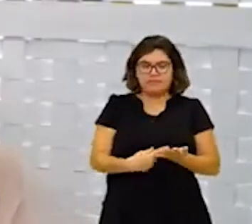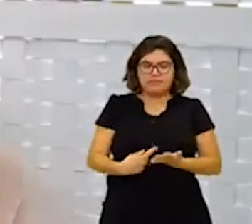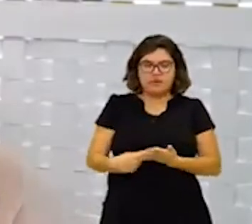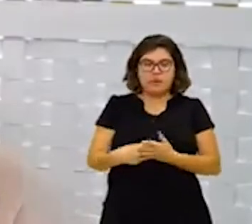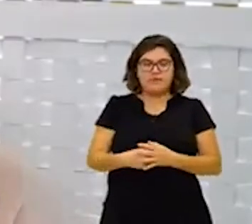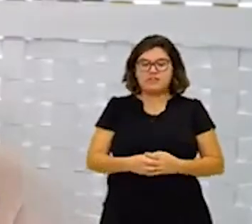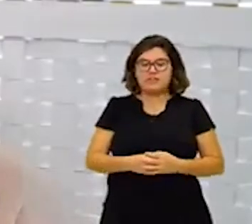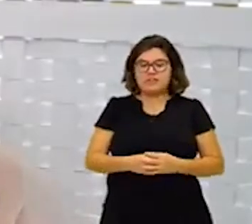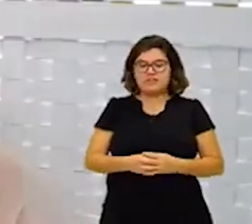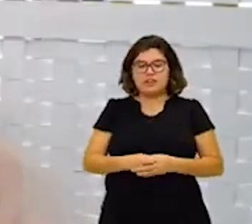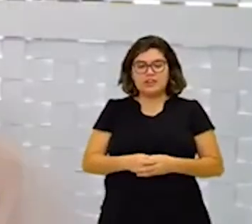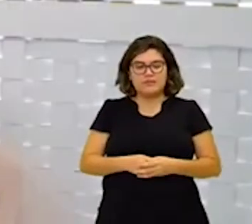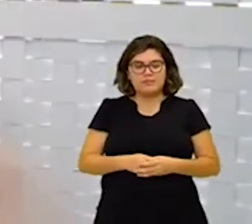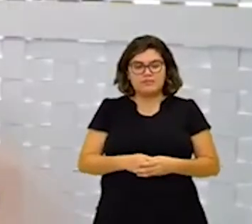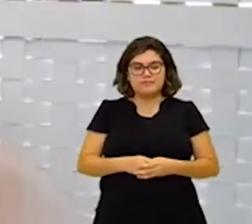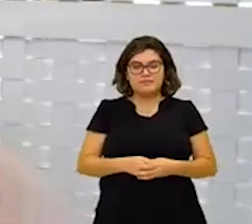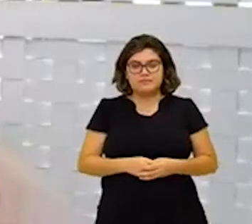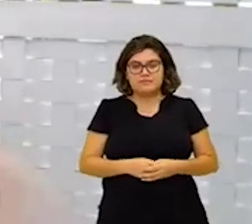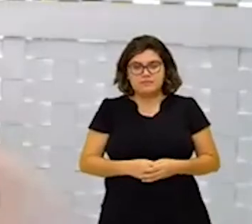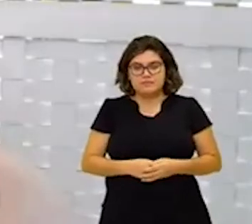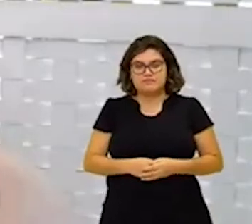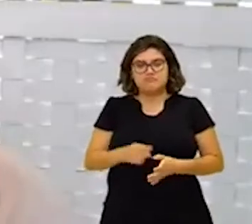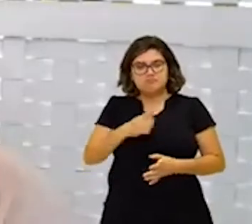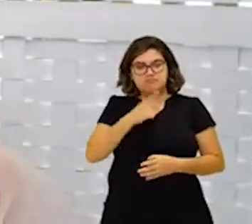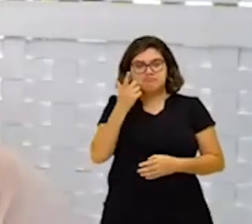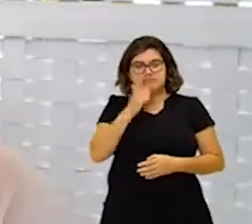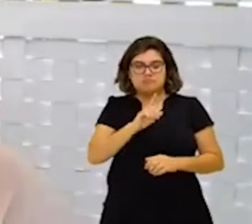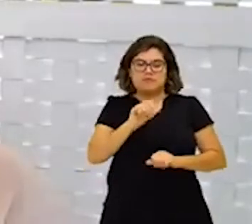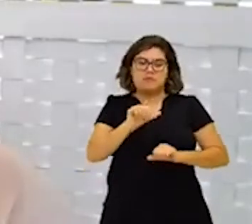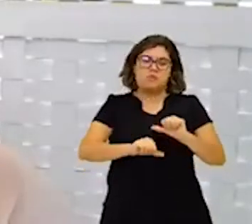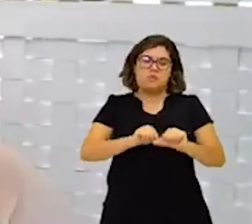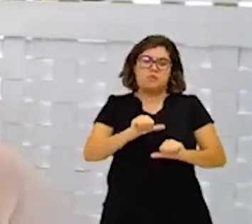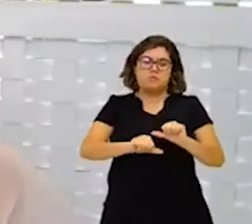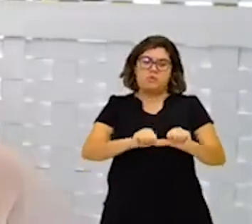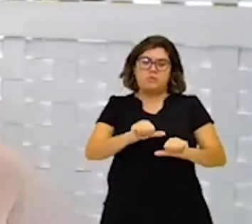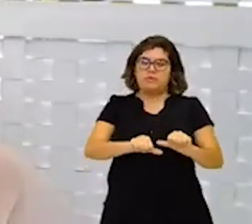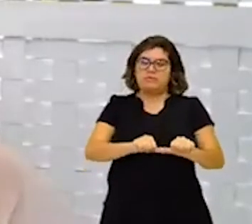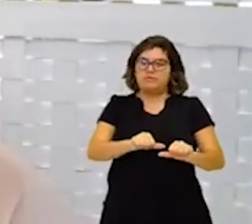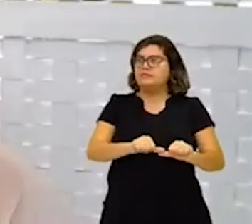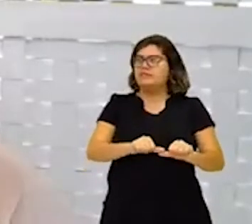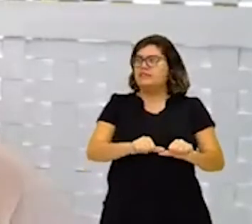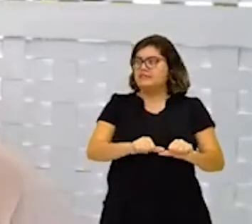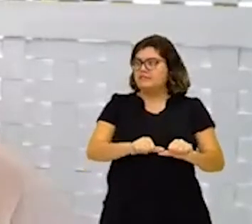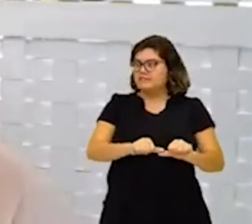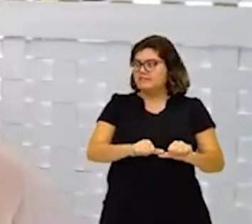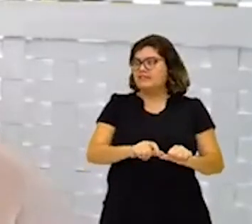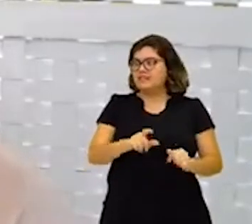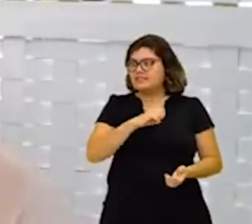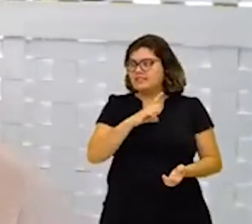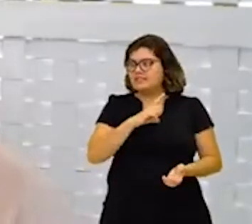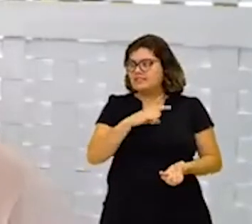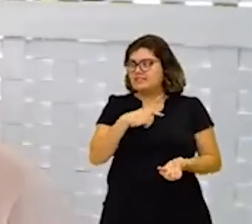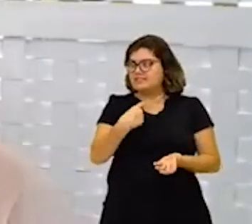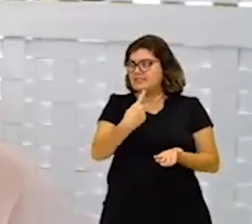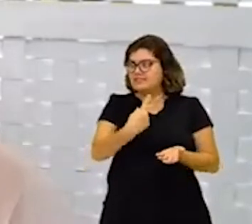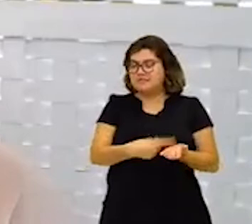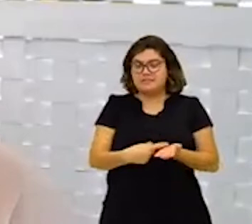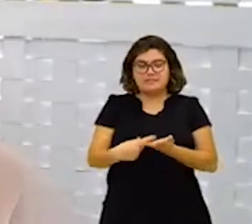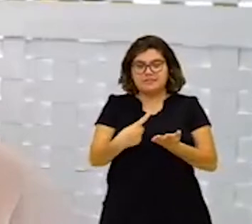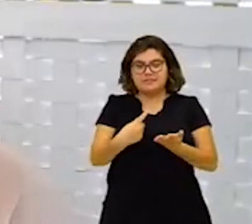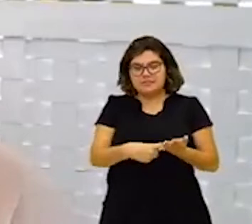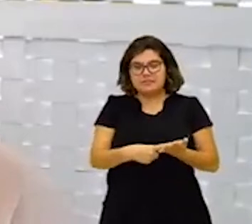estamos com corpo transformando mudando um pouco essa cara Espero que não seja falar cara além da